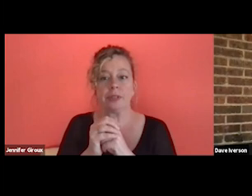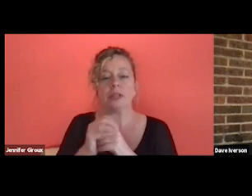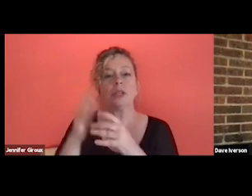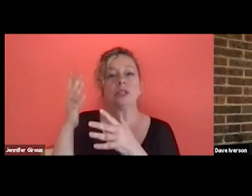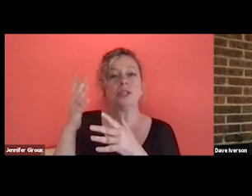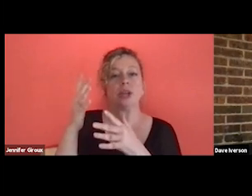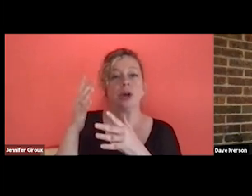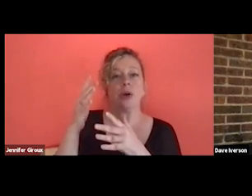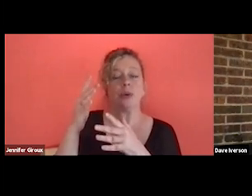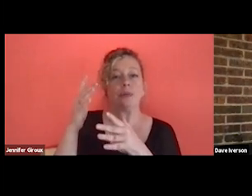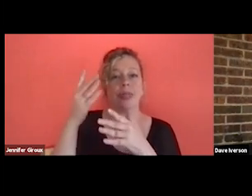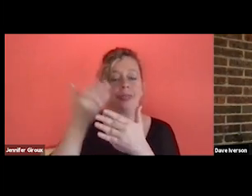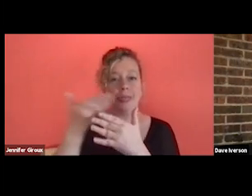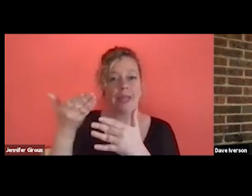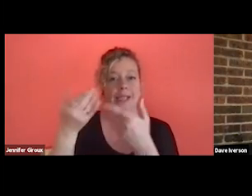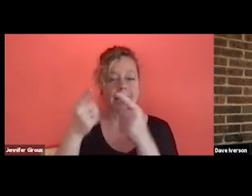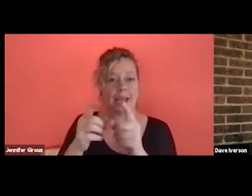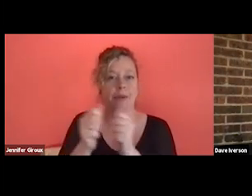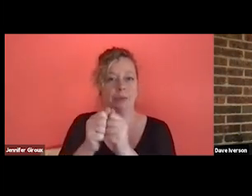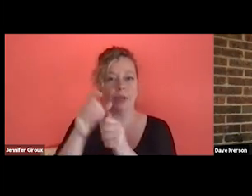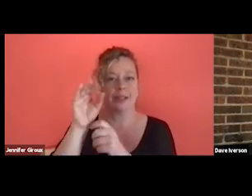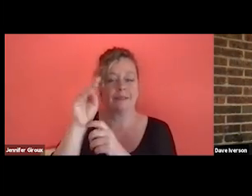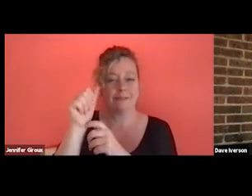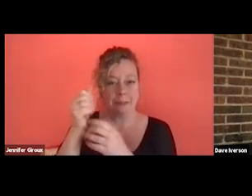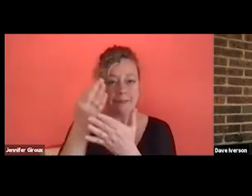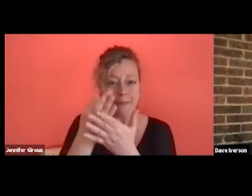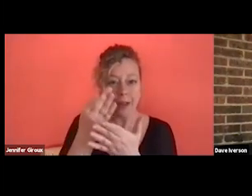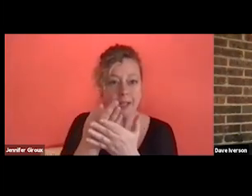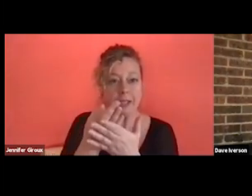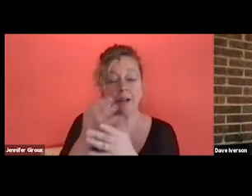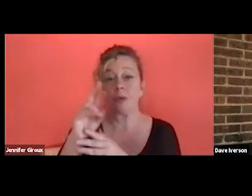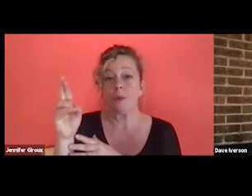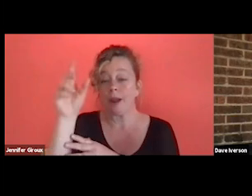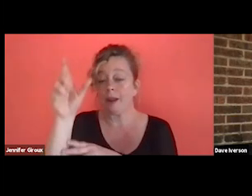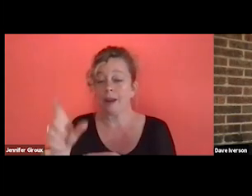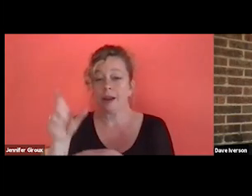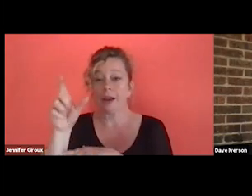ocurren afortunadamente con fondos adicionales de FEMA, y a la derecha están algunas de las ideas